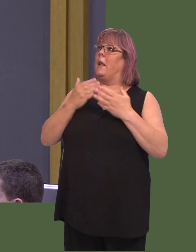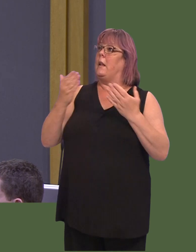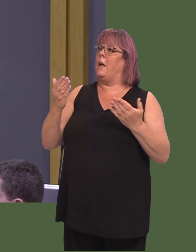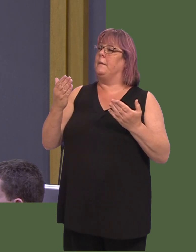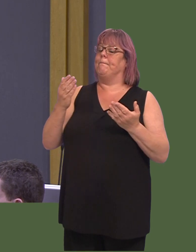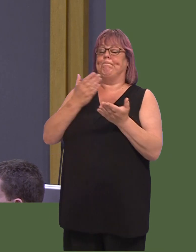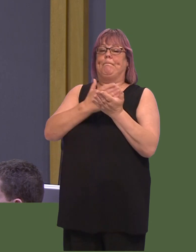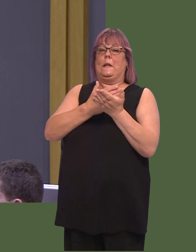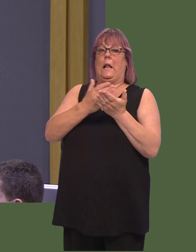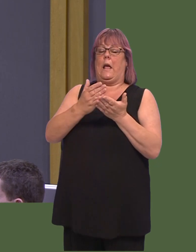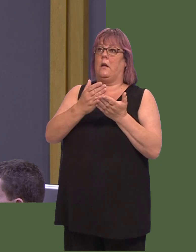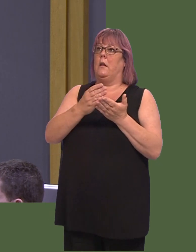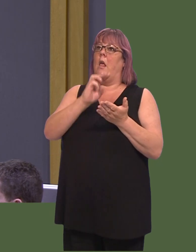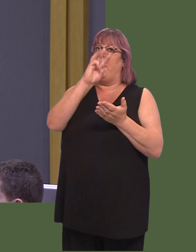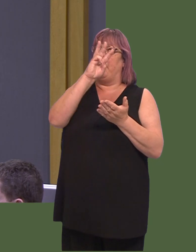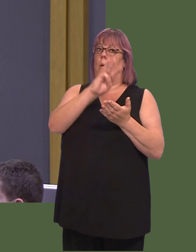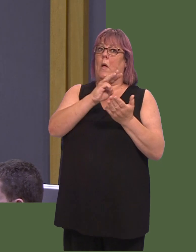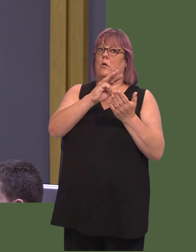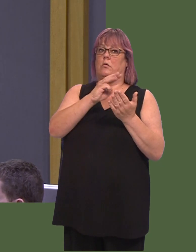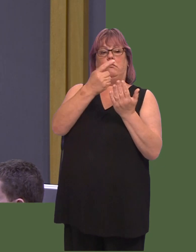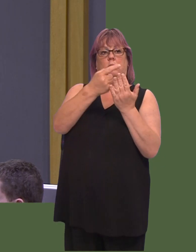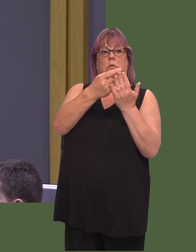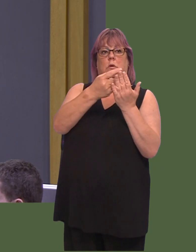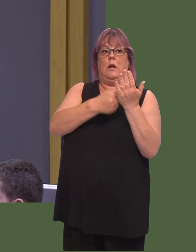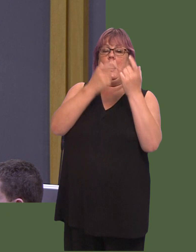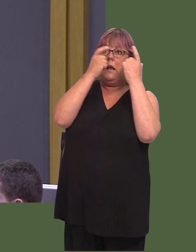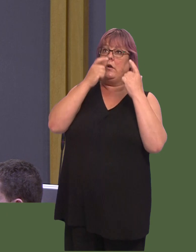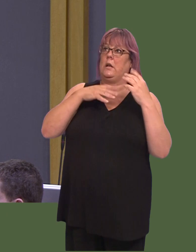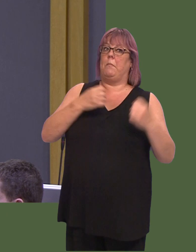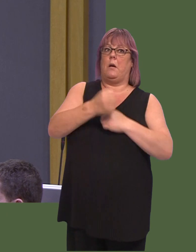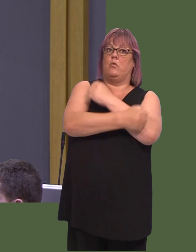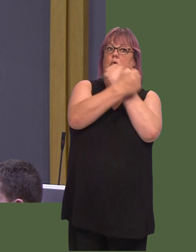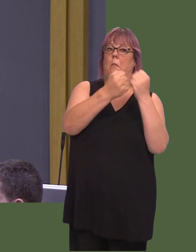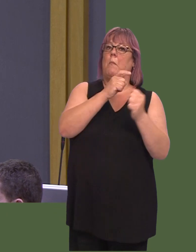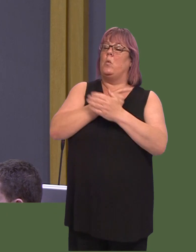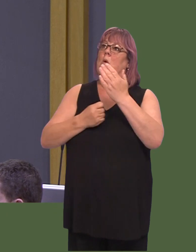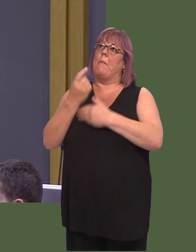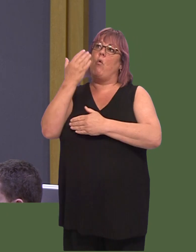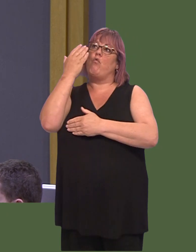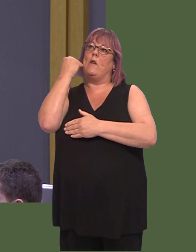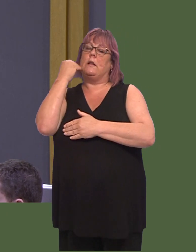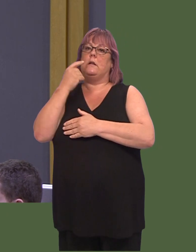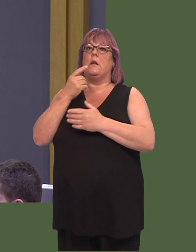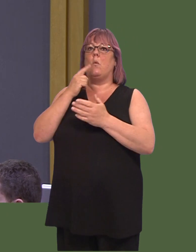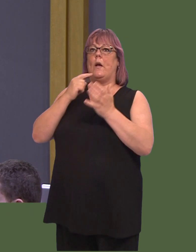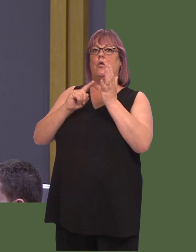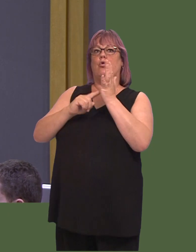yn sgil yr ymosodiad diweddaraf ar yr iaith Gymraeg gan Trago Mills? Carwyn Jones AM: Rwy'n rhannu'r anhapusrwydd ynglyn ‚ beth ddywedodd Trago Mills gyda